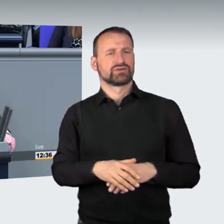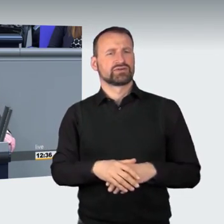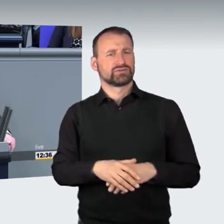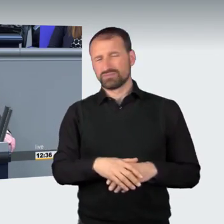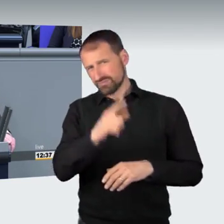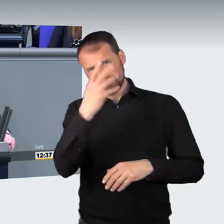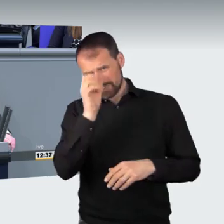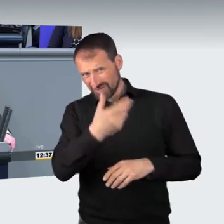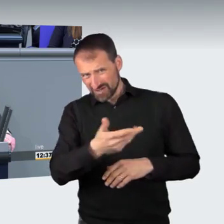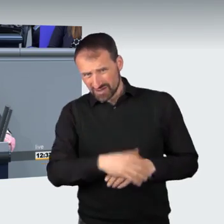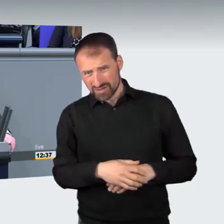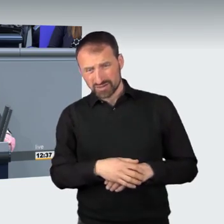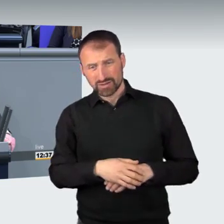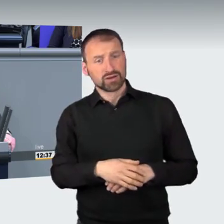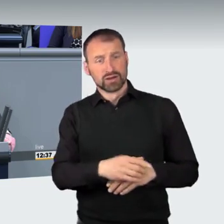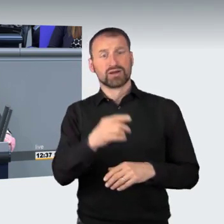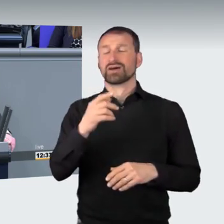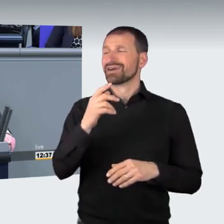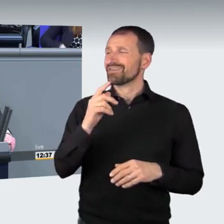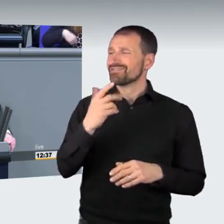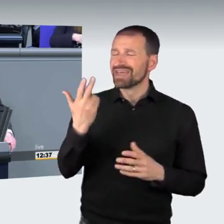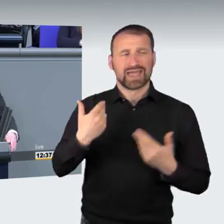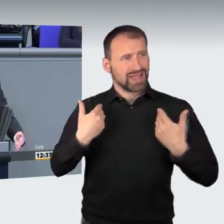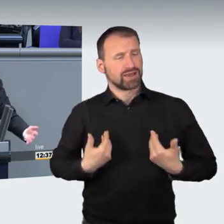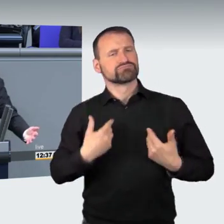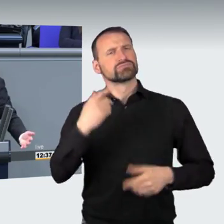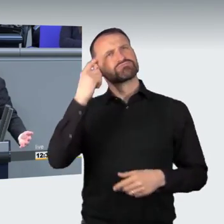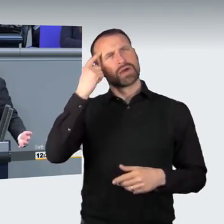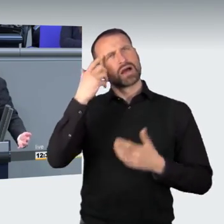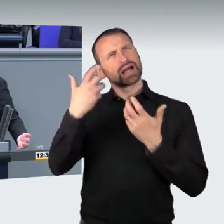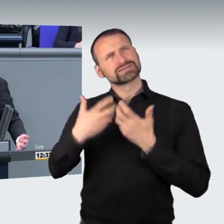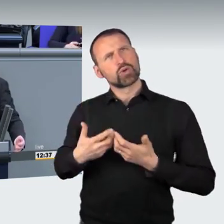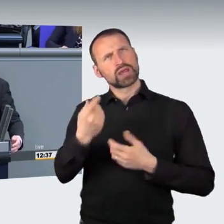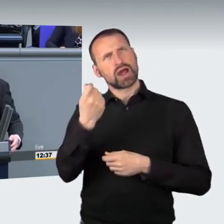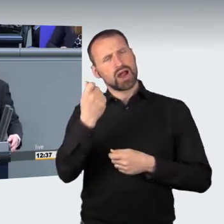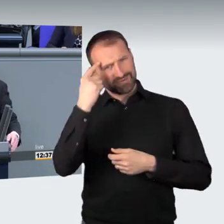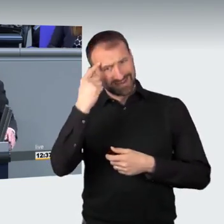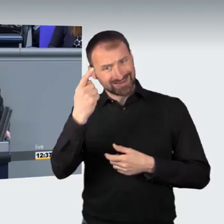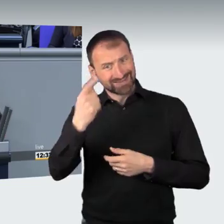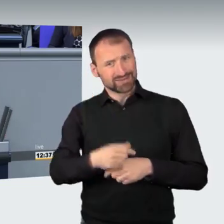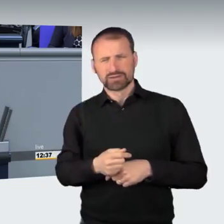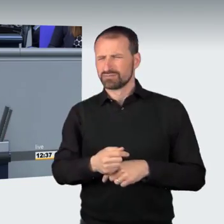und neue Wohnungen bauen, wenn er das Geld nicht über die Miete wieder hineinbekommen kann, meine Damen und Herren.